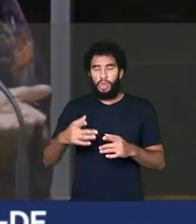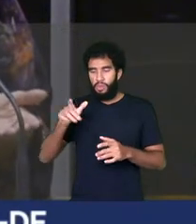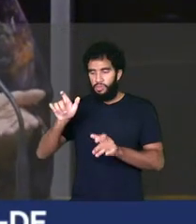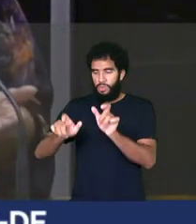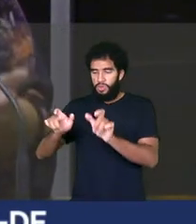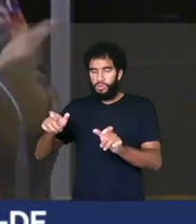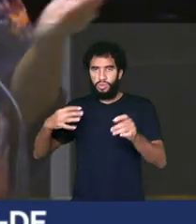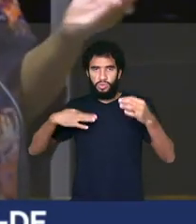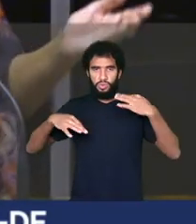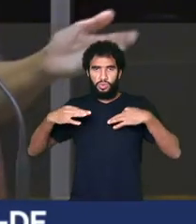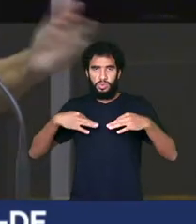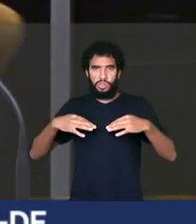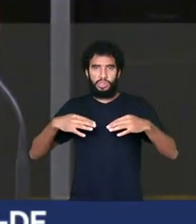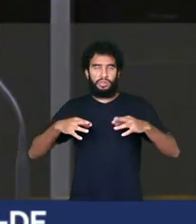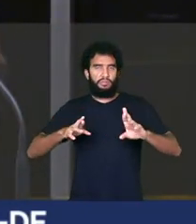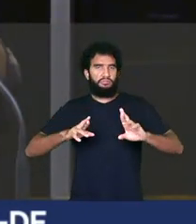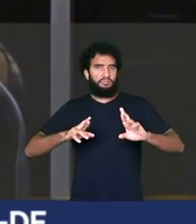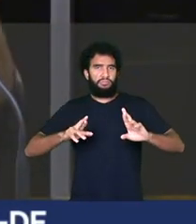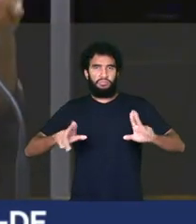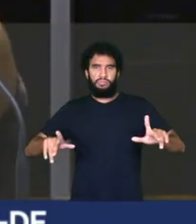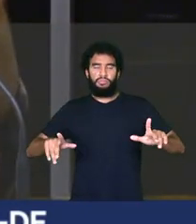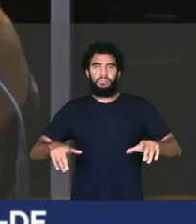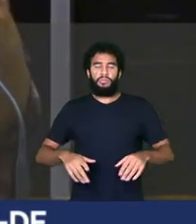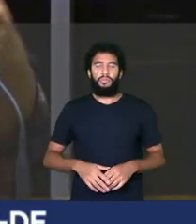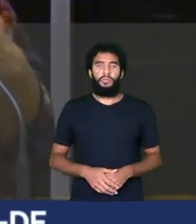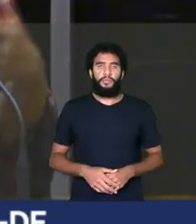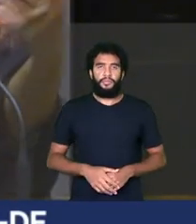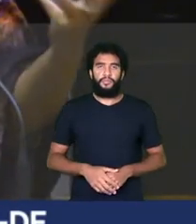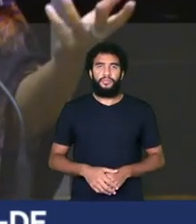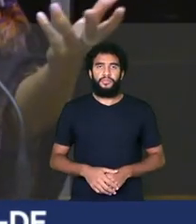OS TURISTAS. AO ESTAR SE POSICIONANDO COMO PÁREA NAS RELAÇÕES INTERNACIONAIS, DESTRUINDO A AMAZÔNIA, E COM